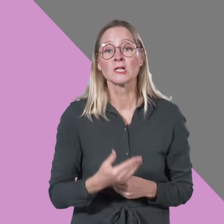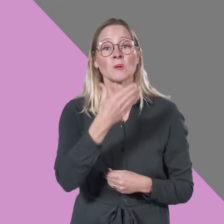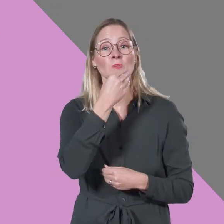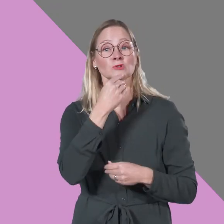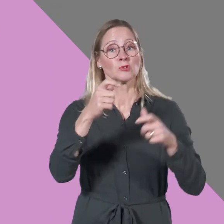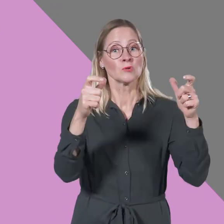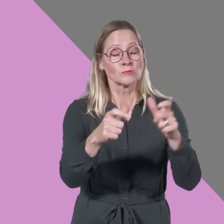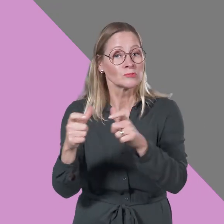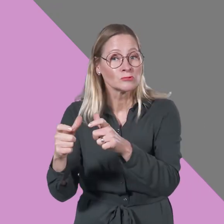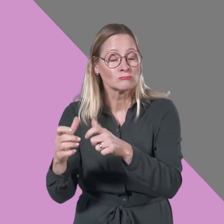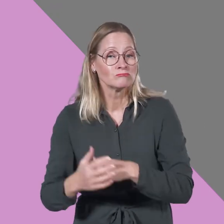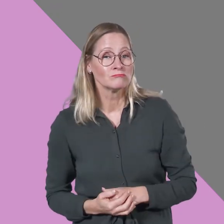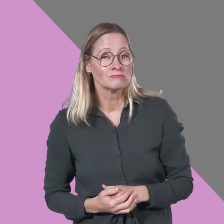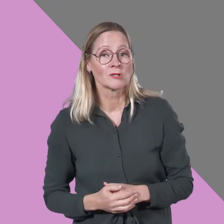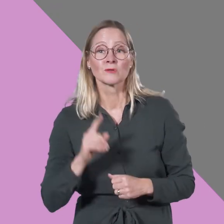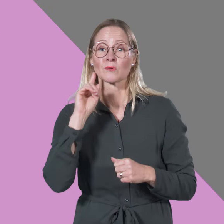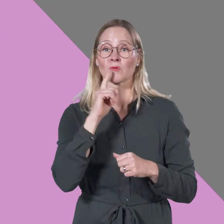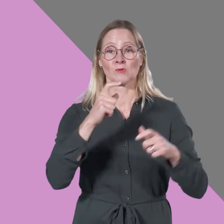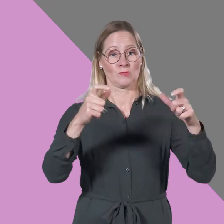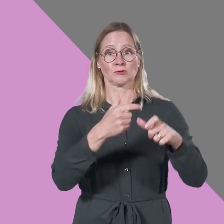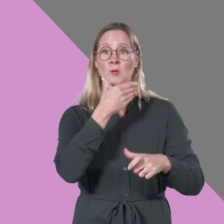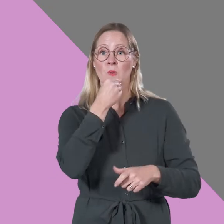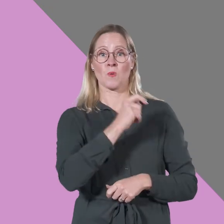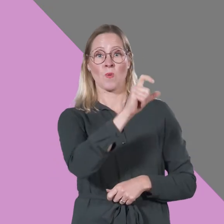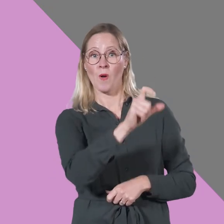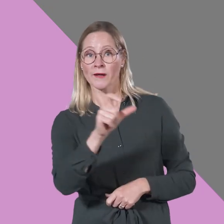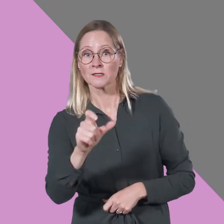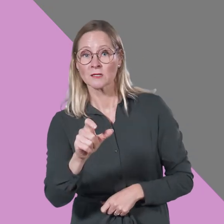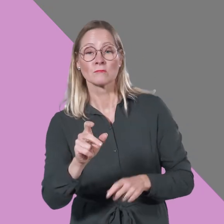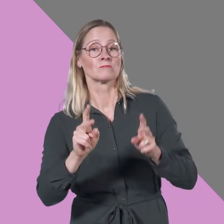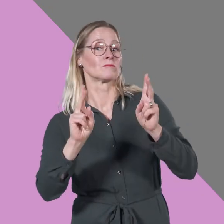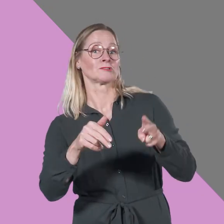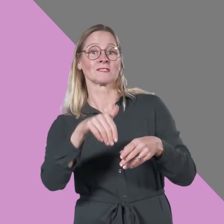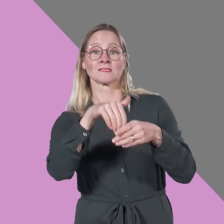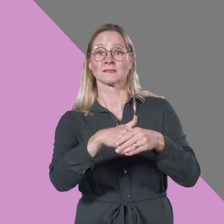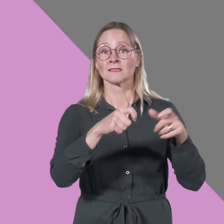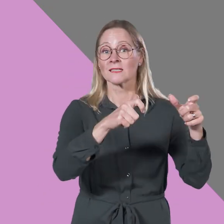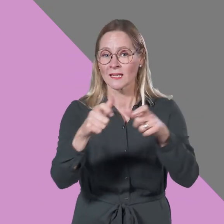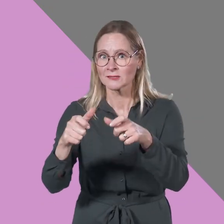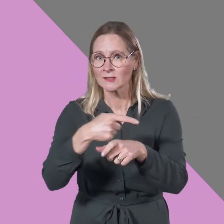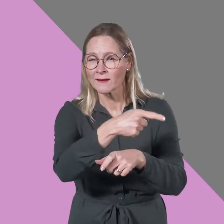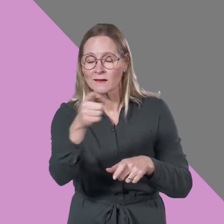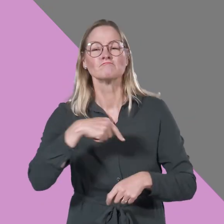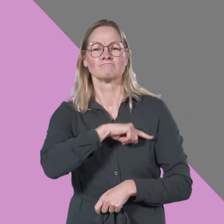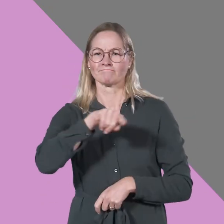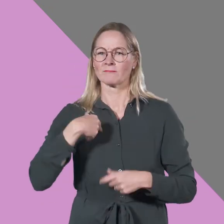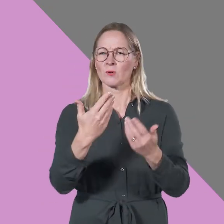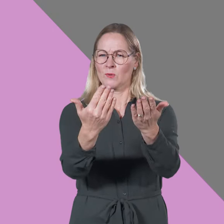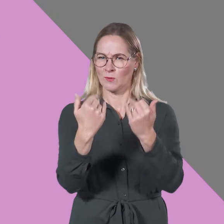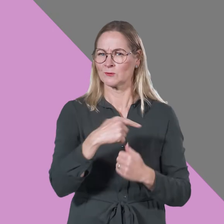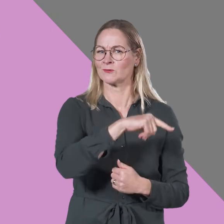nuorisoyhdistyksiä, kuurojen yhdistyksen nuoria sekä jäsenjärjestöjä osallistumaan -